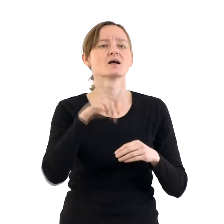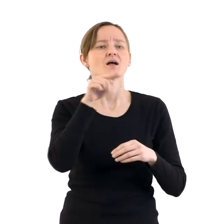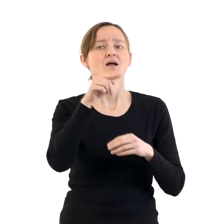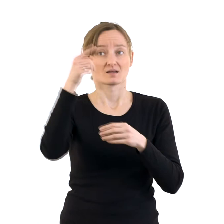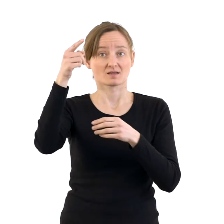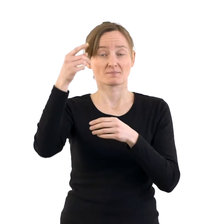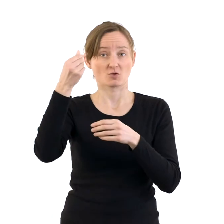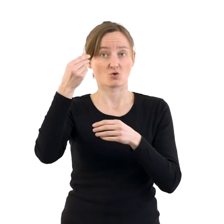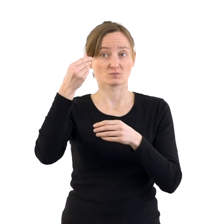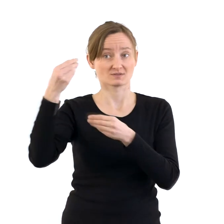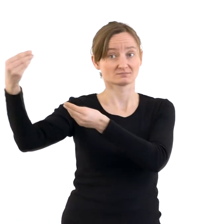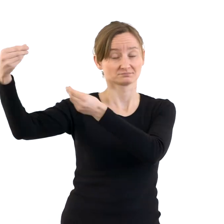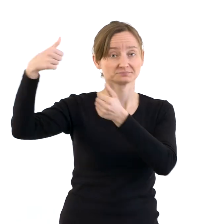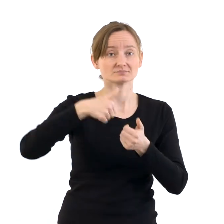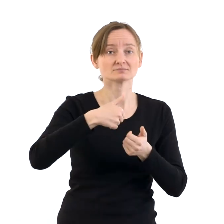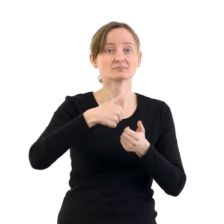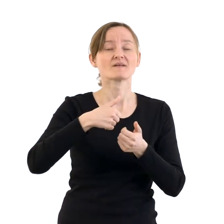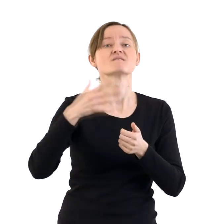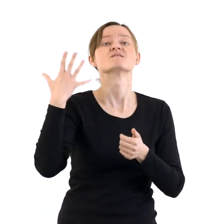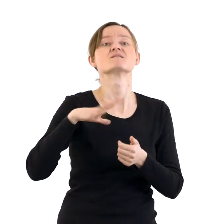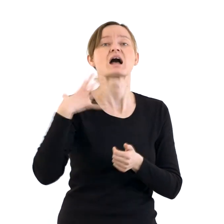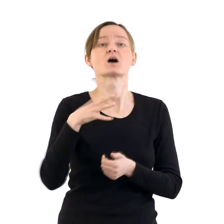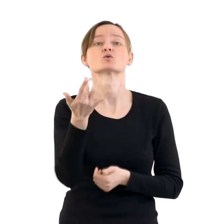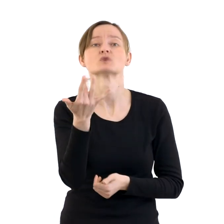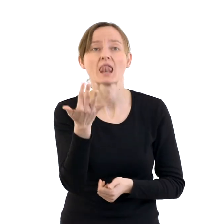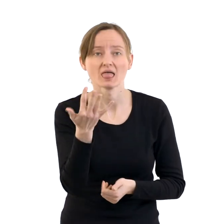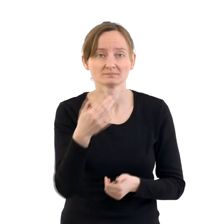wysokość przyznanych środków